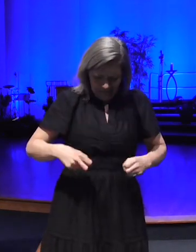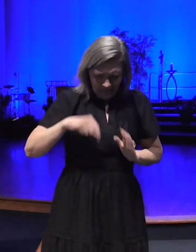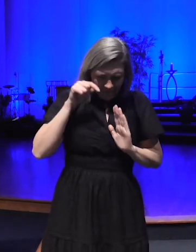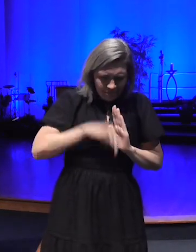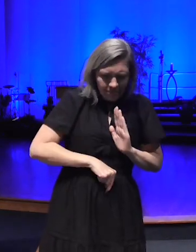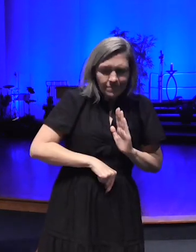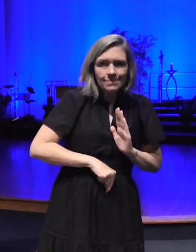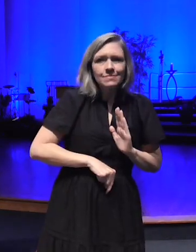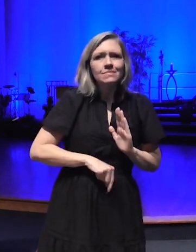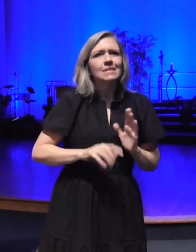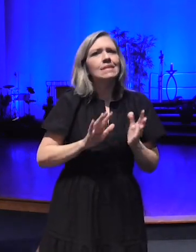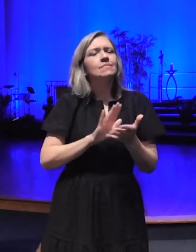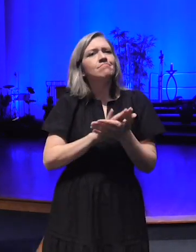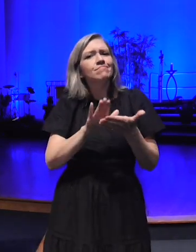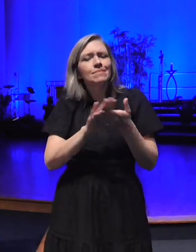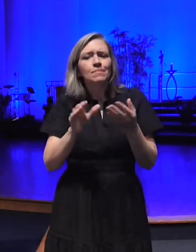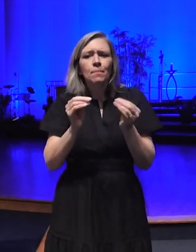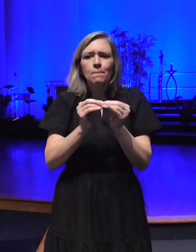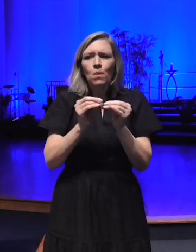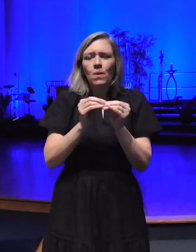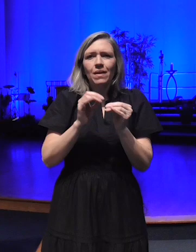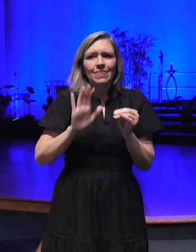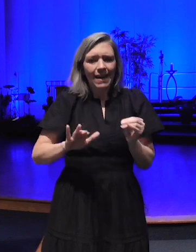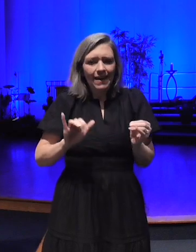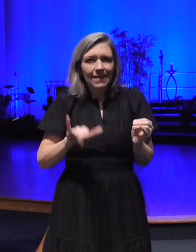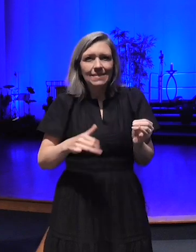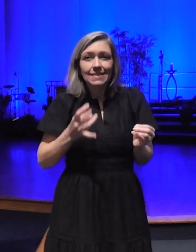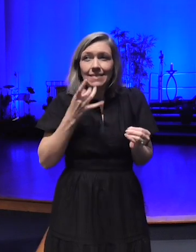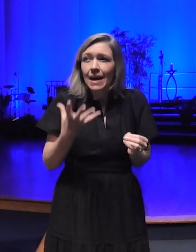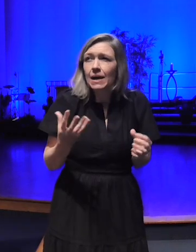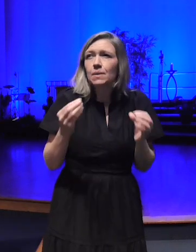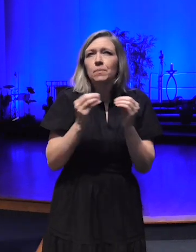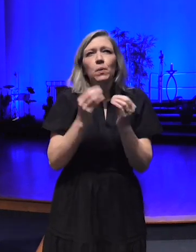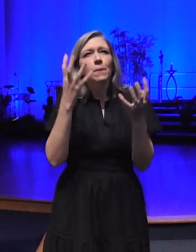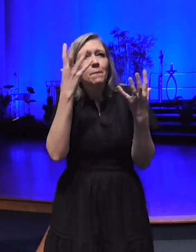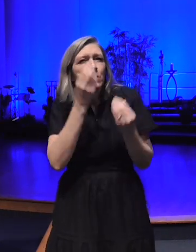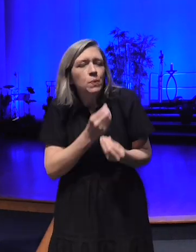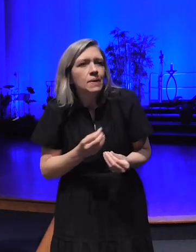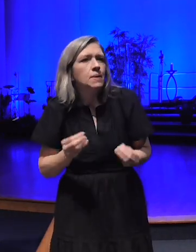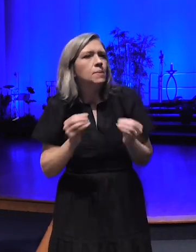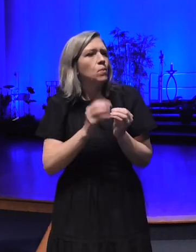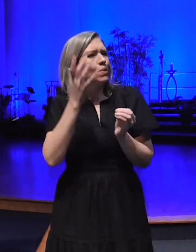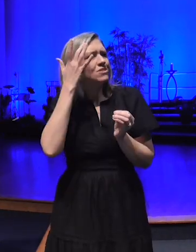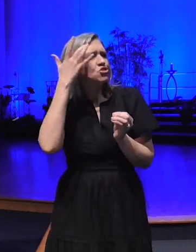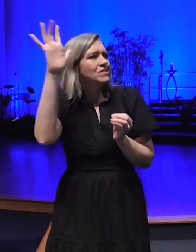magnificencia, más de su luz, más de su belleza, más de su genio pueda fluir a la superficie de nuestra